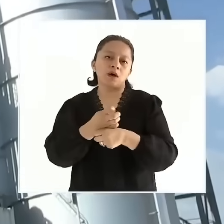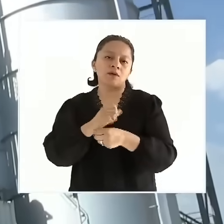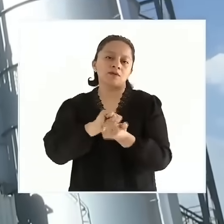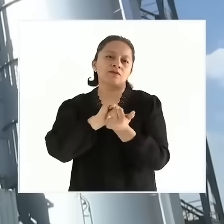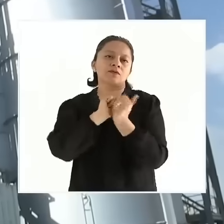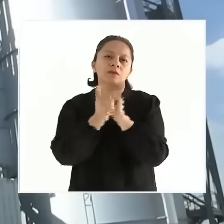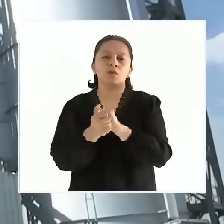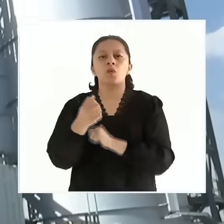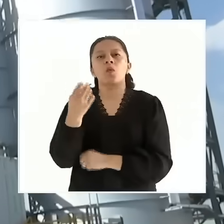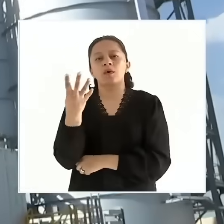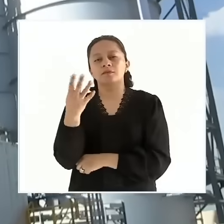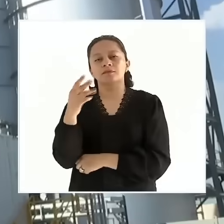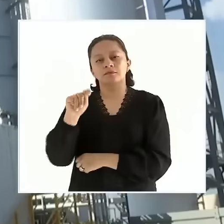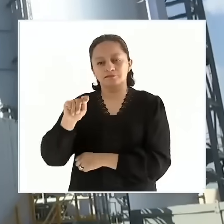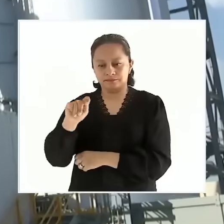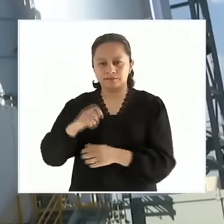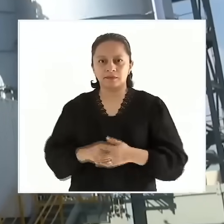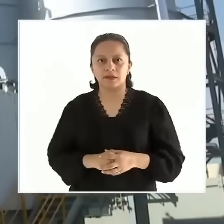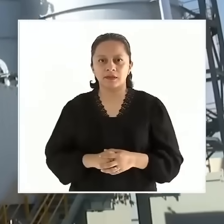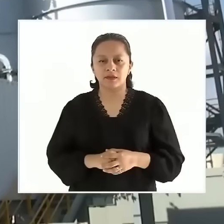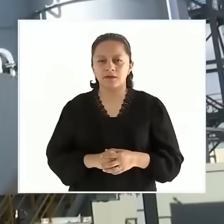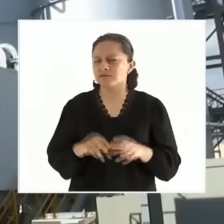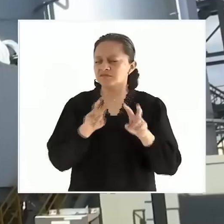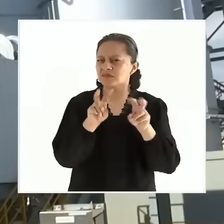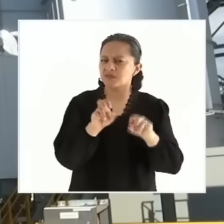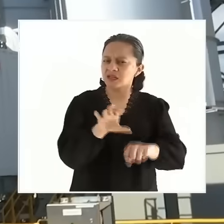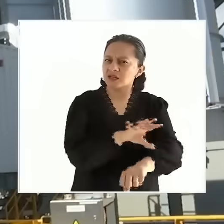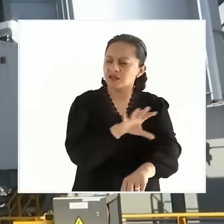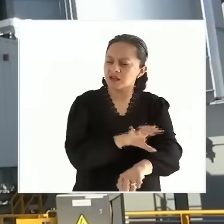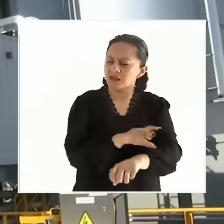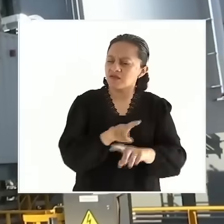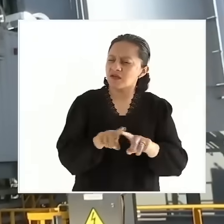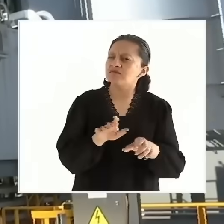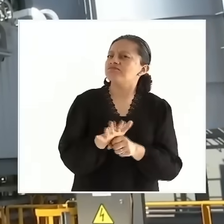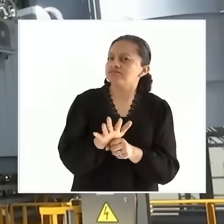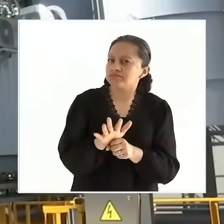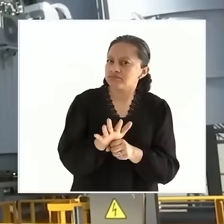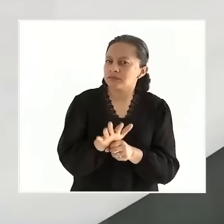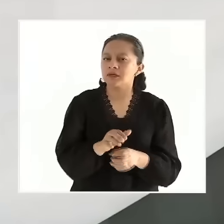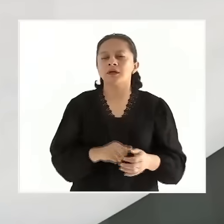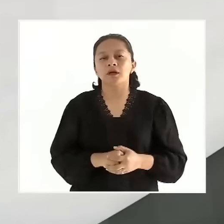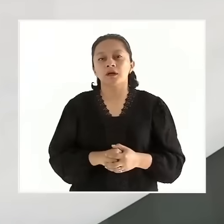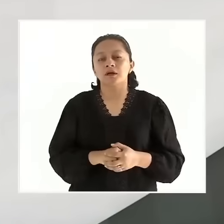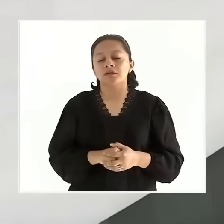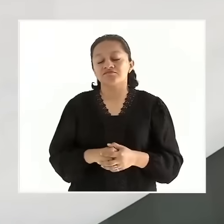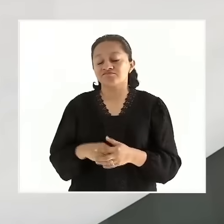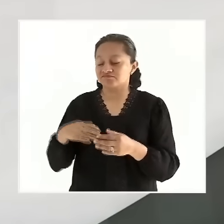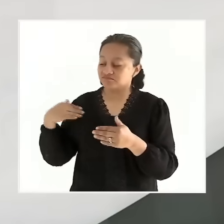En el caso de energía, ¿cuál es la diferencia? Fueron muchos gobiernos en el periodo que